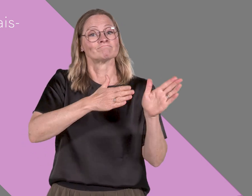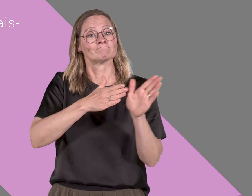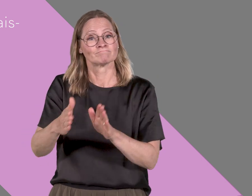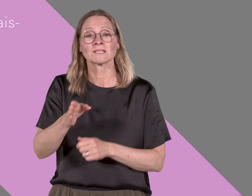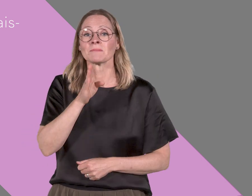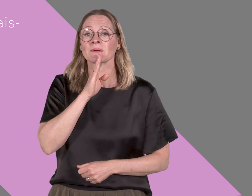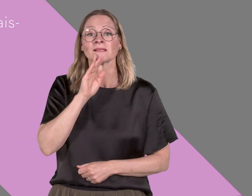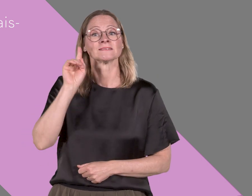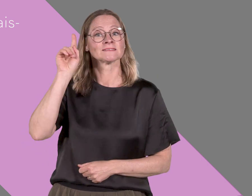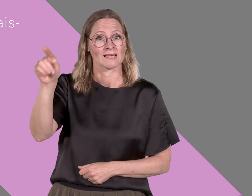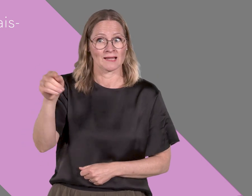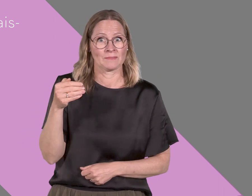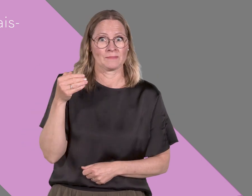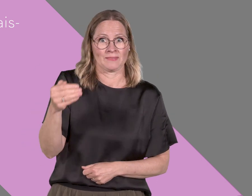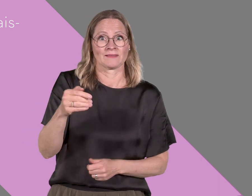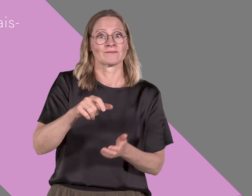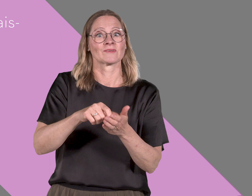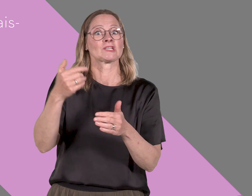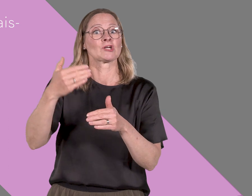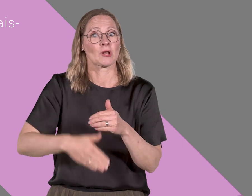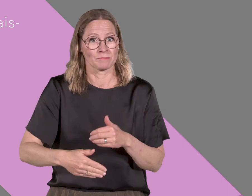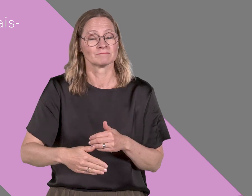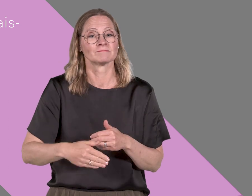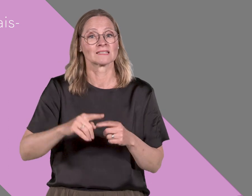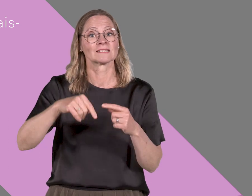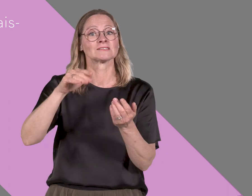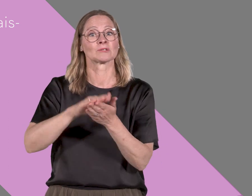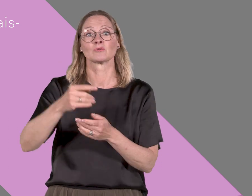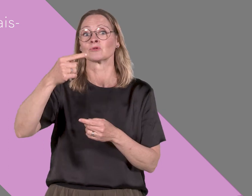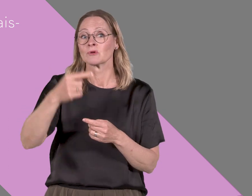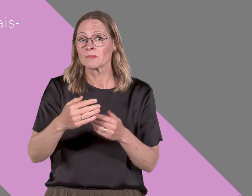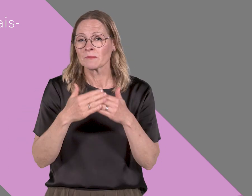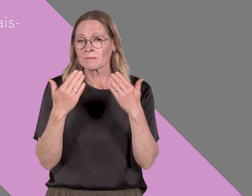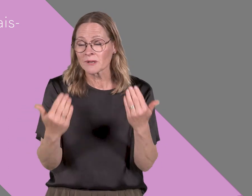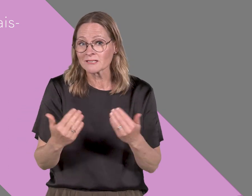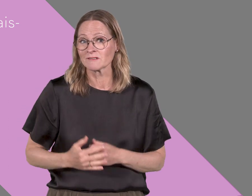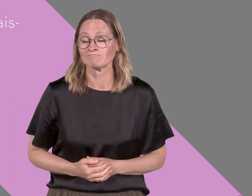järjestetään Pietarsaaressa tulevana viikonloppuna 10.6.2023.